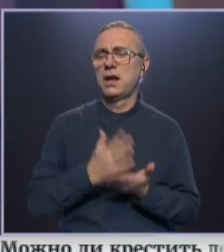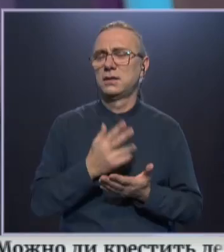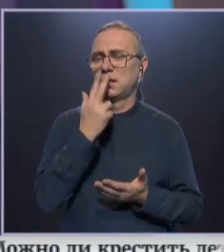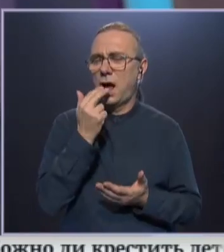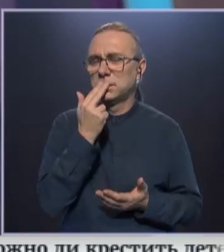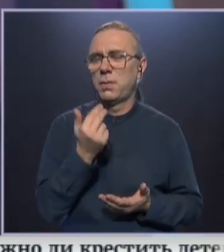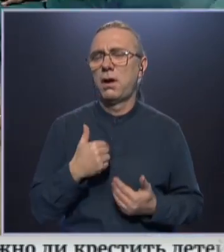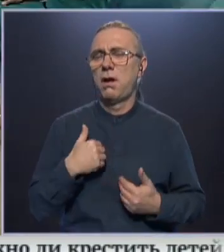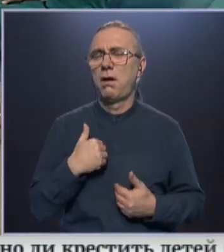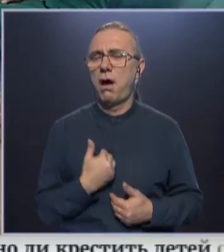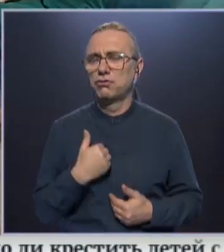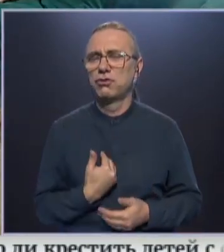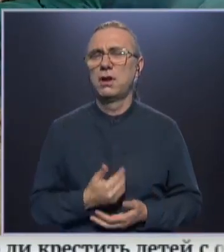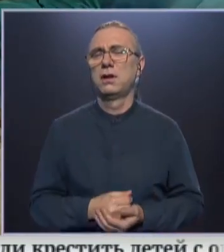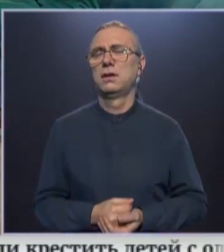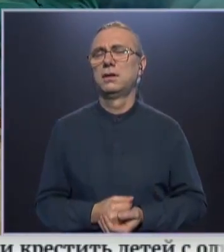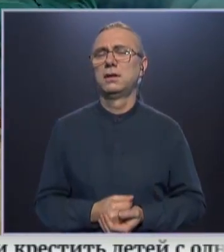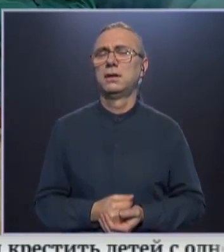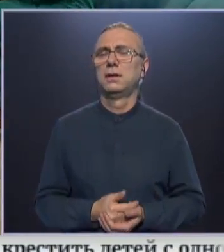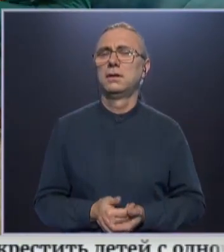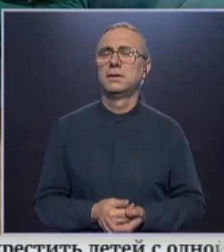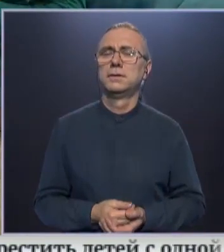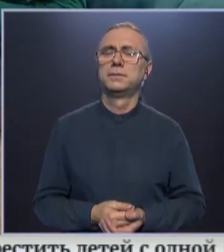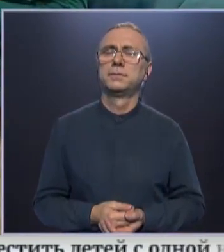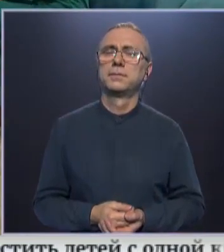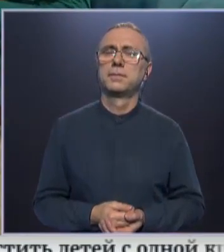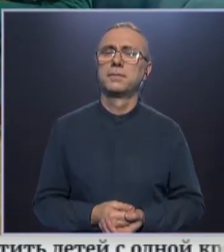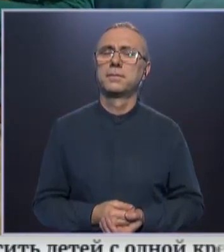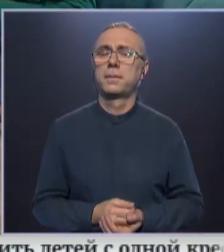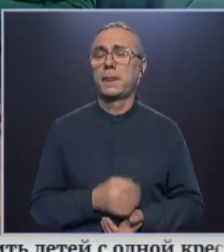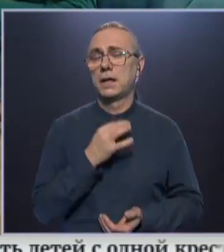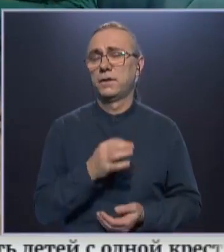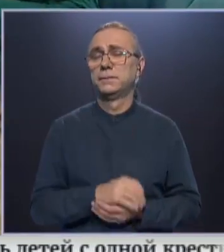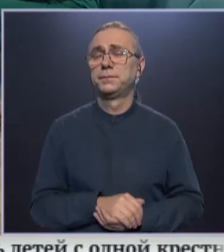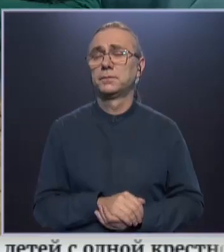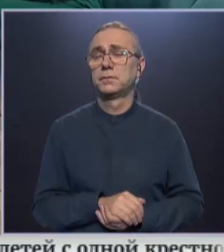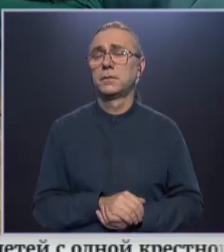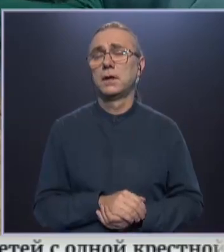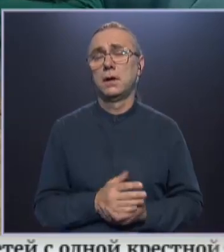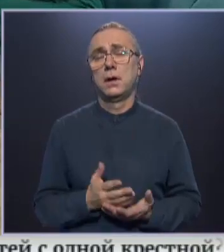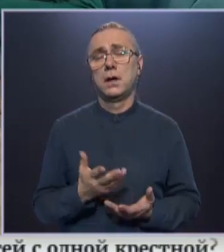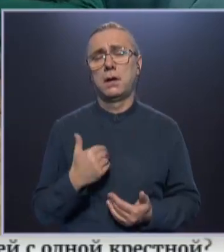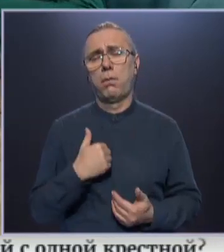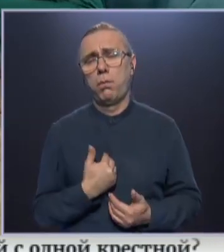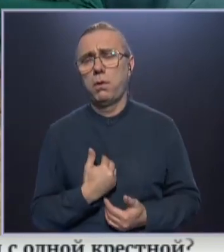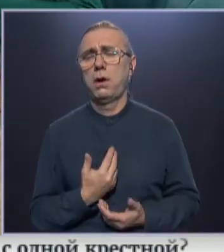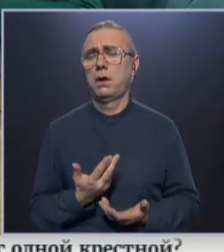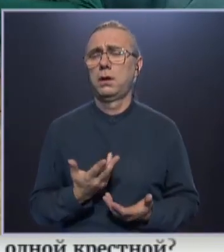если температура Ну вообще это серьезные основания чтобы остаться дома если нет смертельной опасности